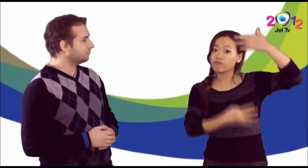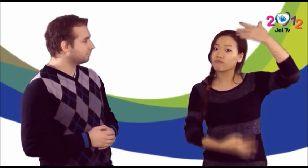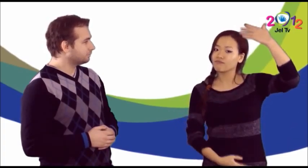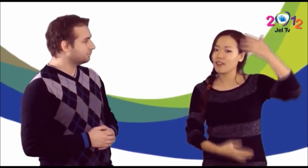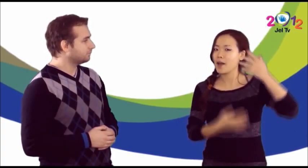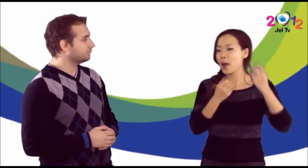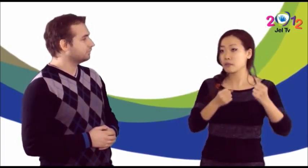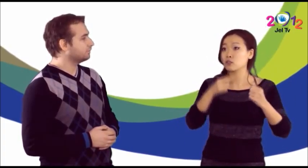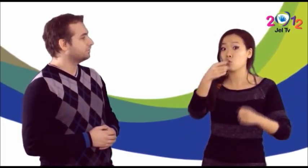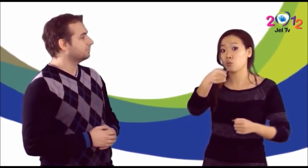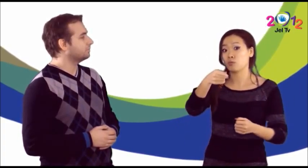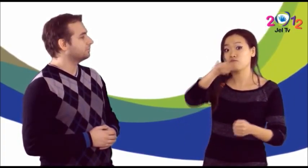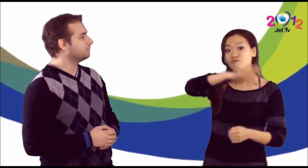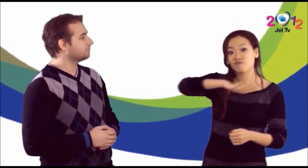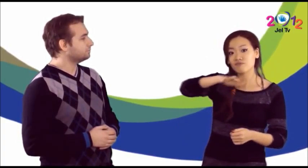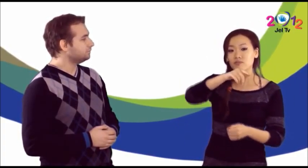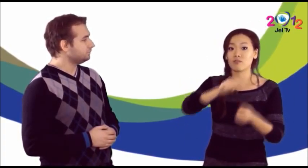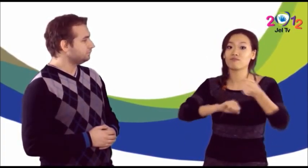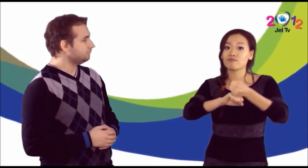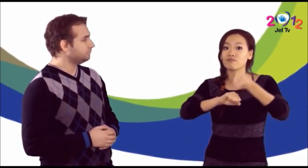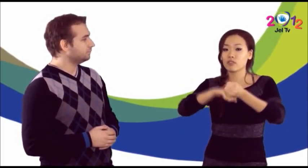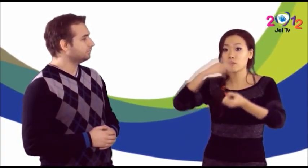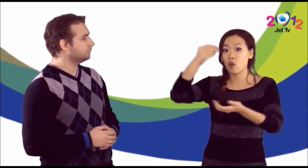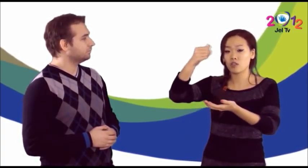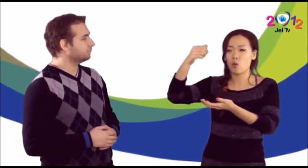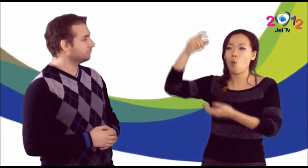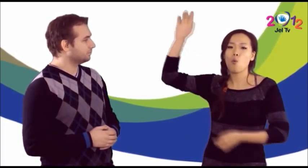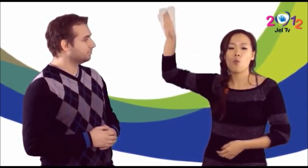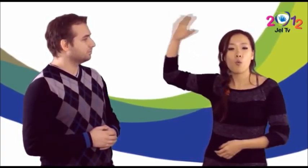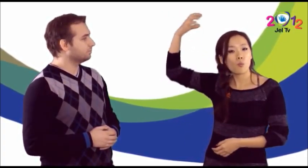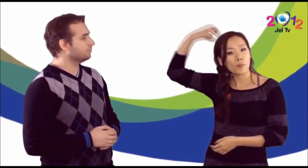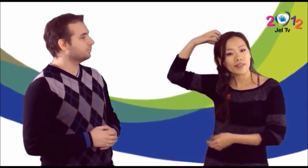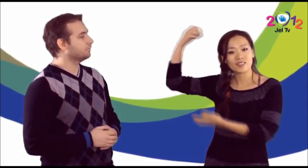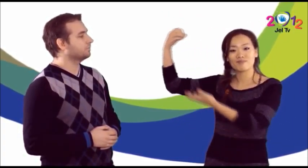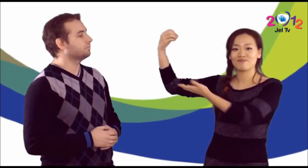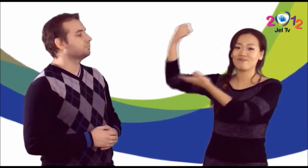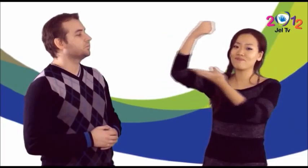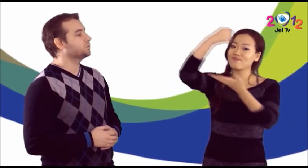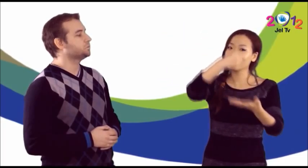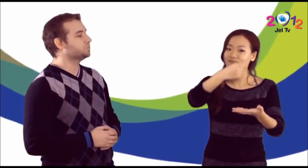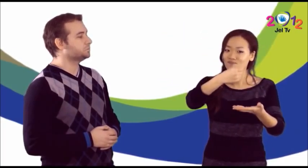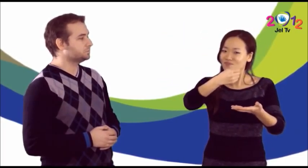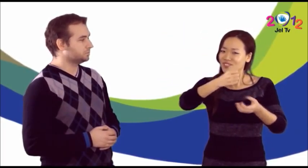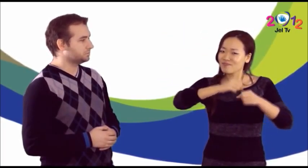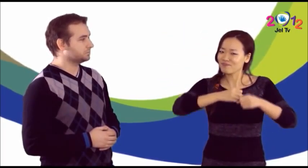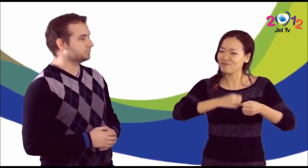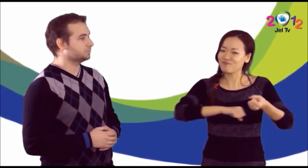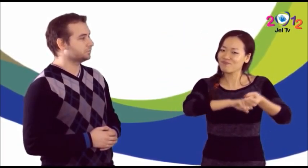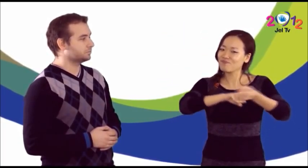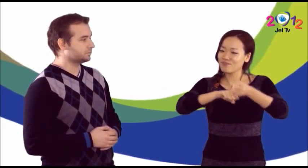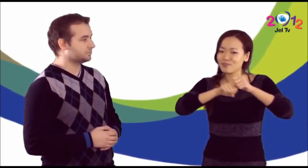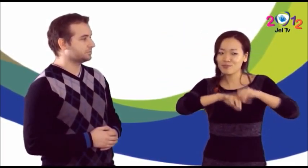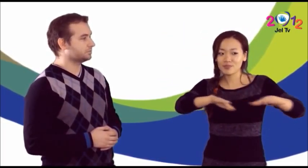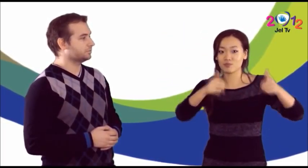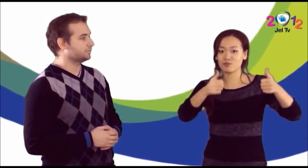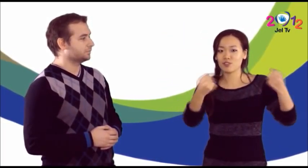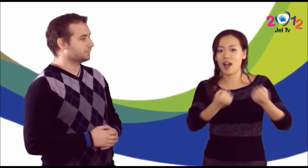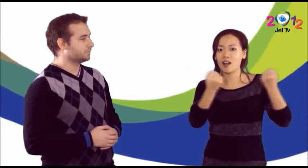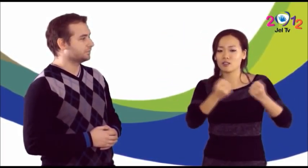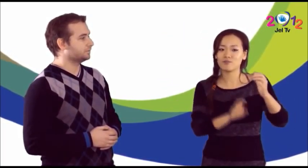Az állam pedig támogatja a holnapfejlesztést, a jelnyelvi változatokat. A pénz elõsegítette a fejlesztéseket, motiválja a fejlesztéseket.